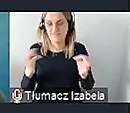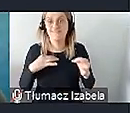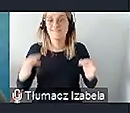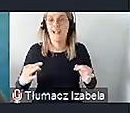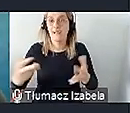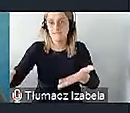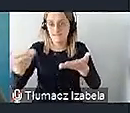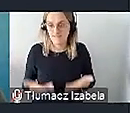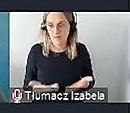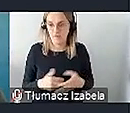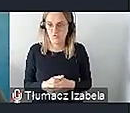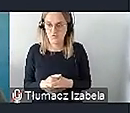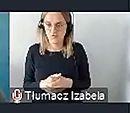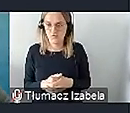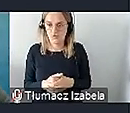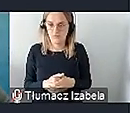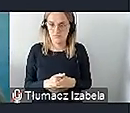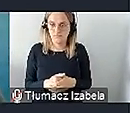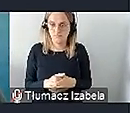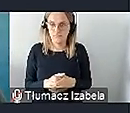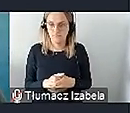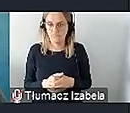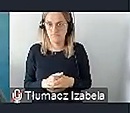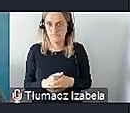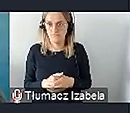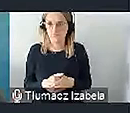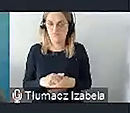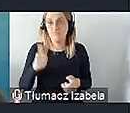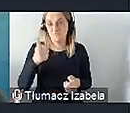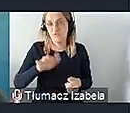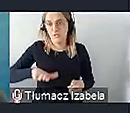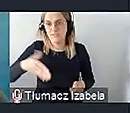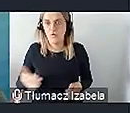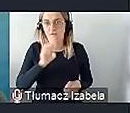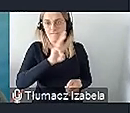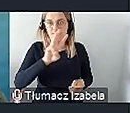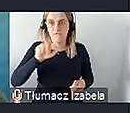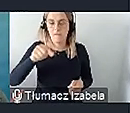I od razu teraz państwa zaproszę na taką stronę: www.menti.com,